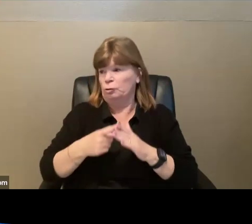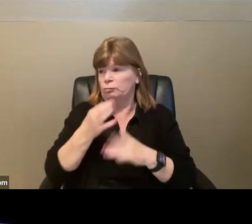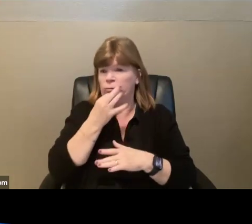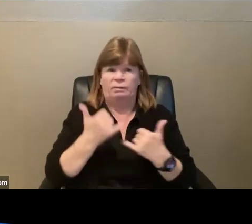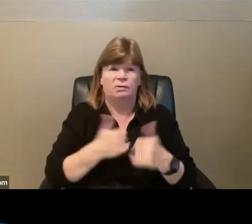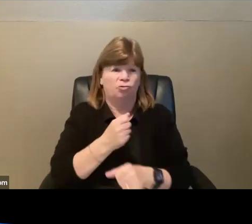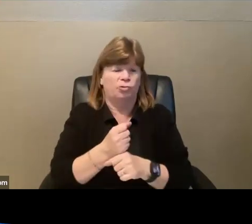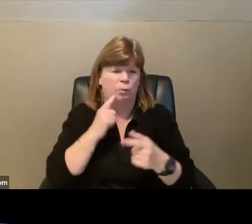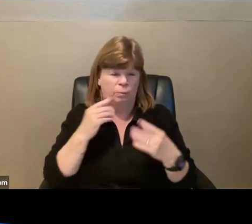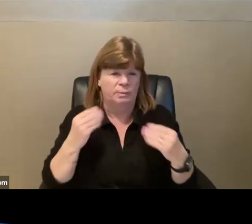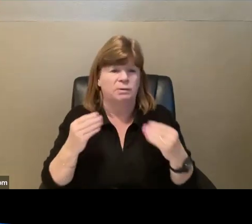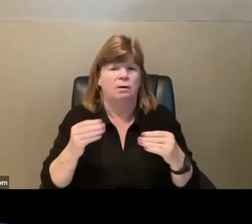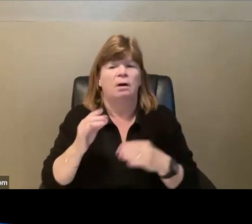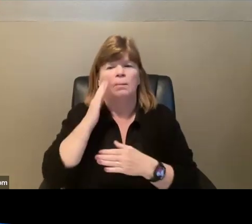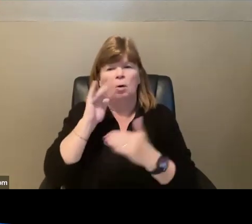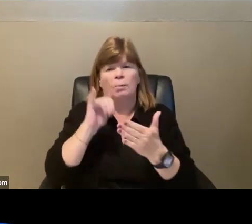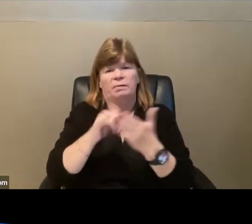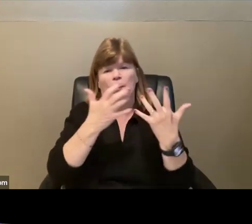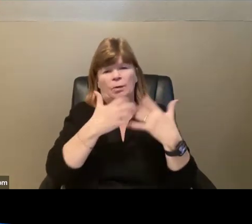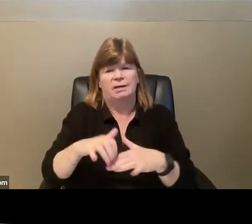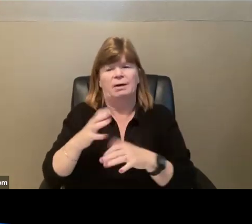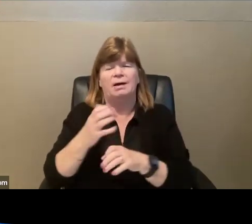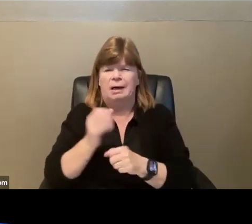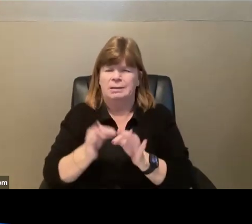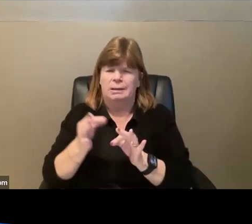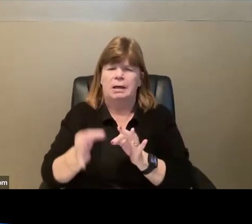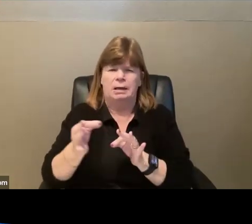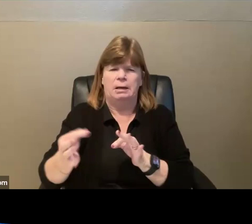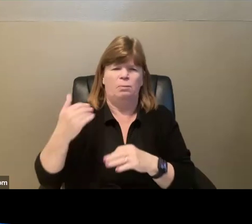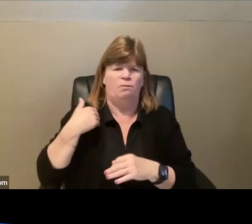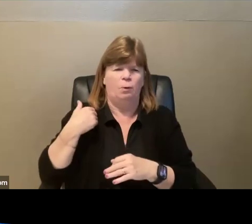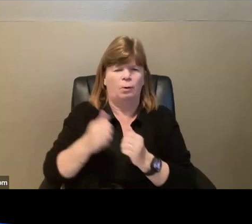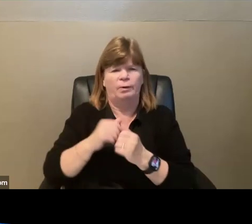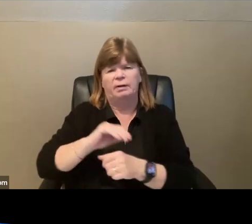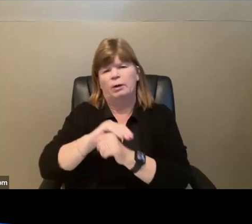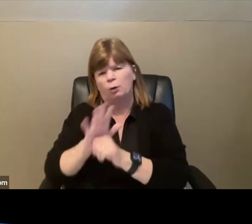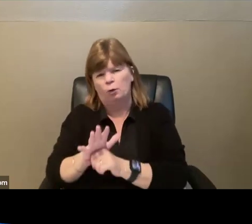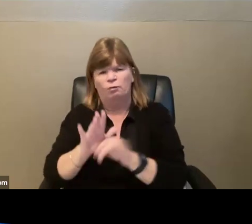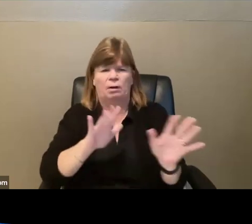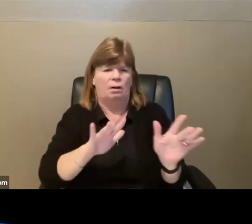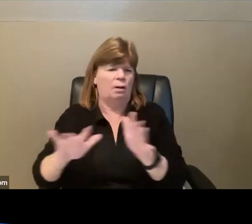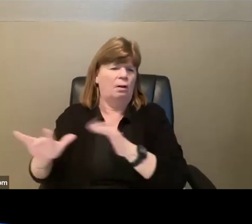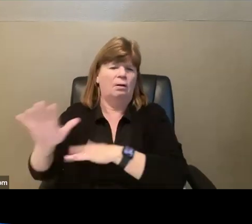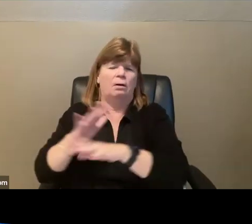Espero que eso funcione. Se retrasó mucho por el COVID. Creo que algunos de esos procesos se retrasaron.